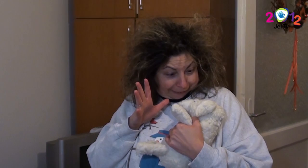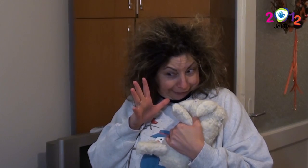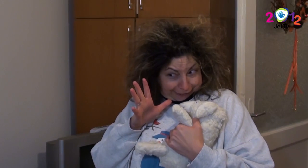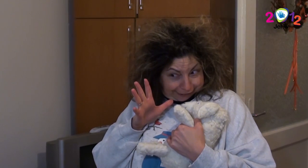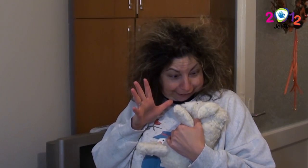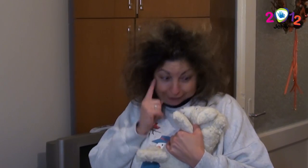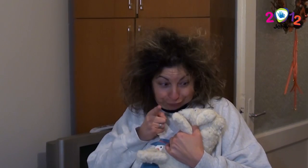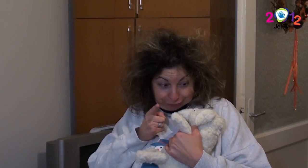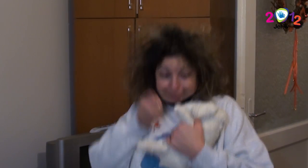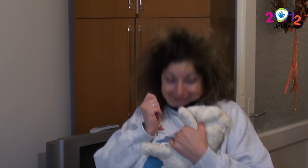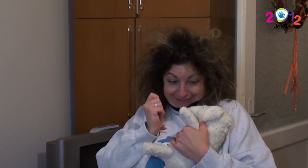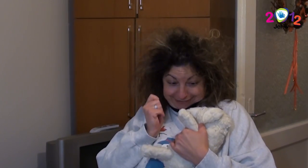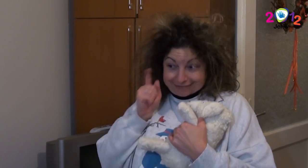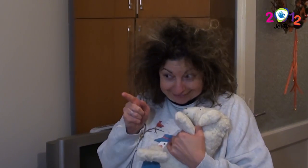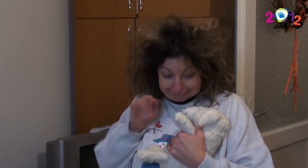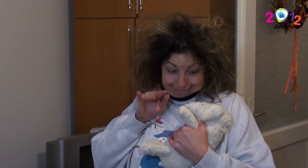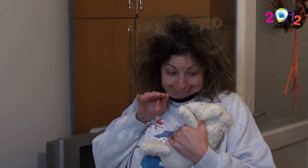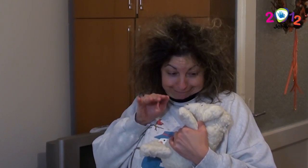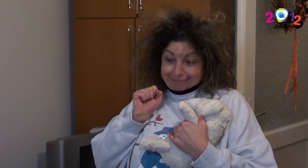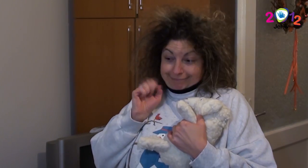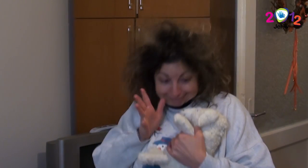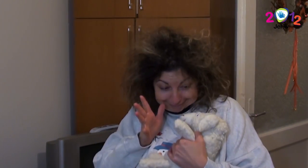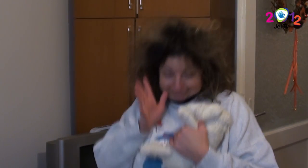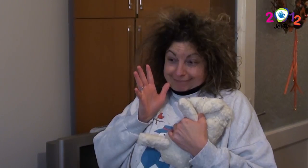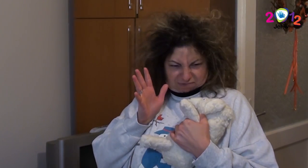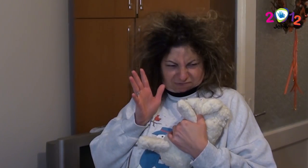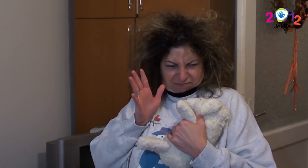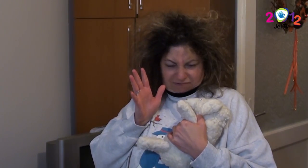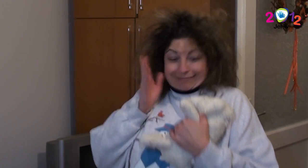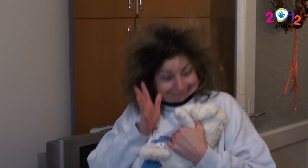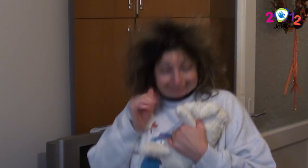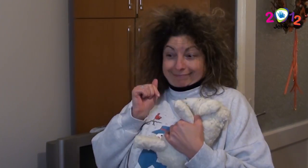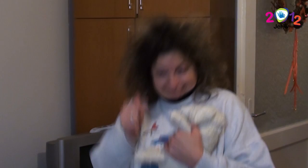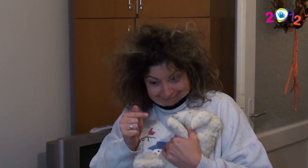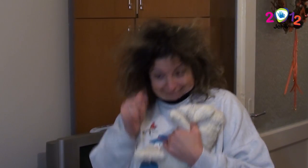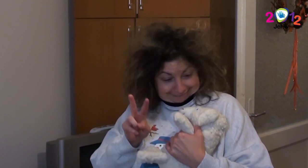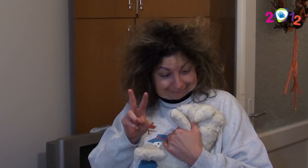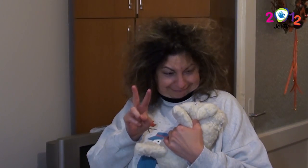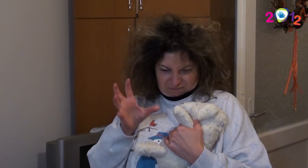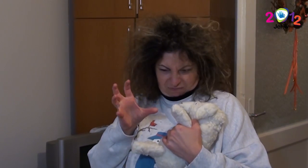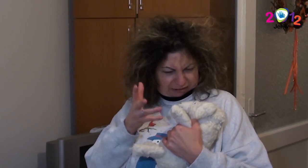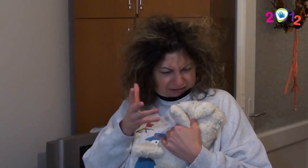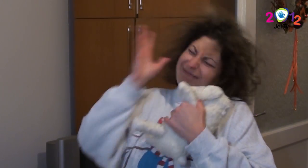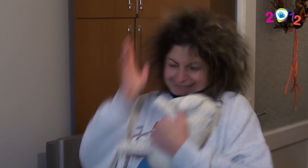Megvan! Tudod, mit? Netezzünk! Jel... Jel Tv.. Nézzük azt! 7 00:03:32,00 --> 00:03:34,00 Vásárolnom kell!